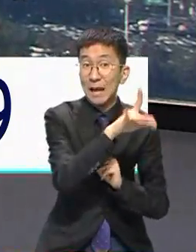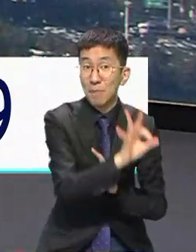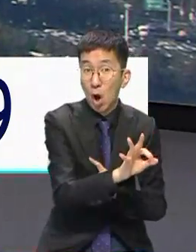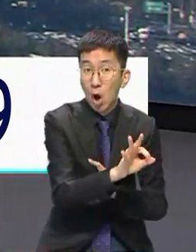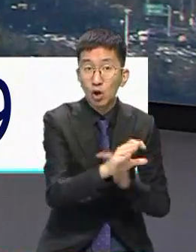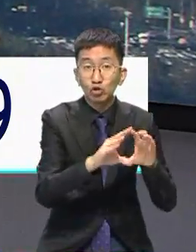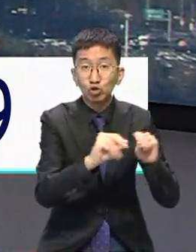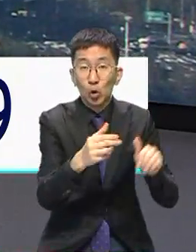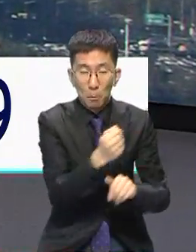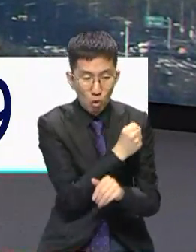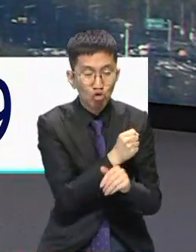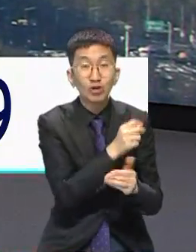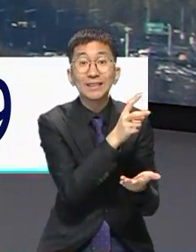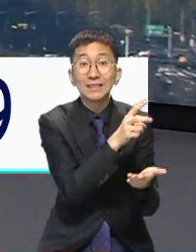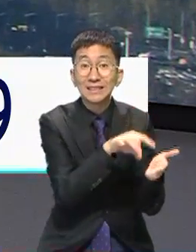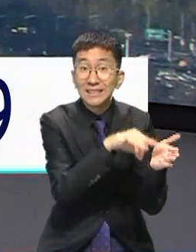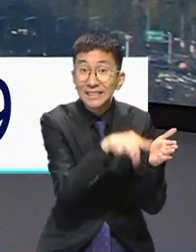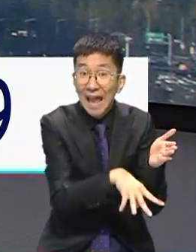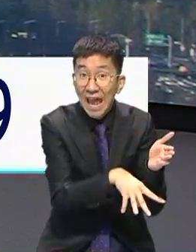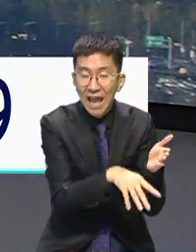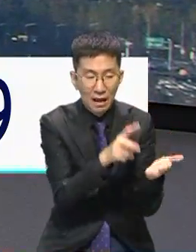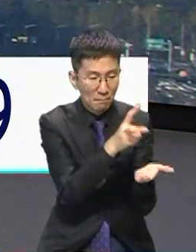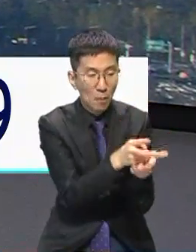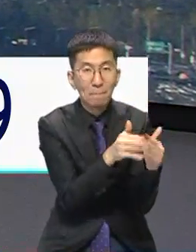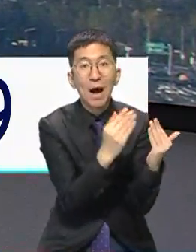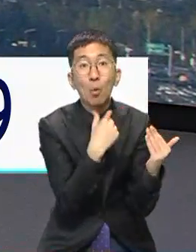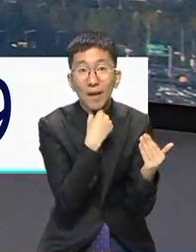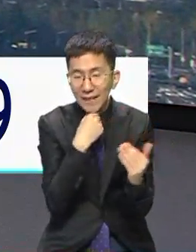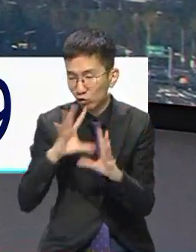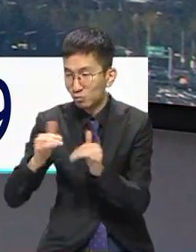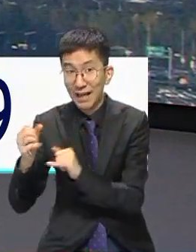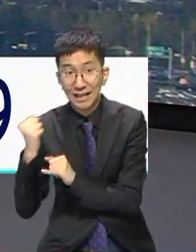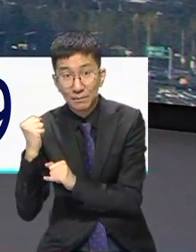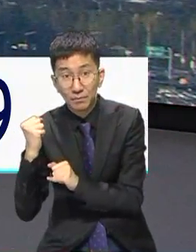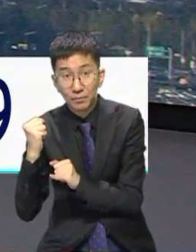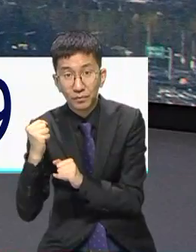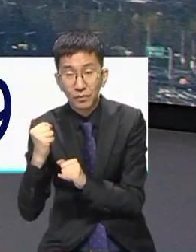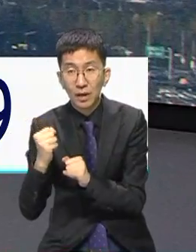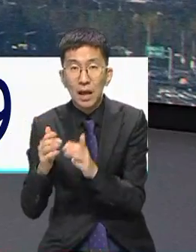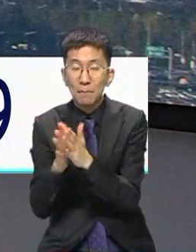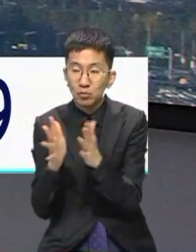신설안과 국민의힘 윤석열 후보의 종합부동산세 완화안에 대한 생각을